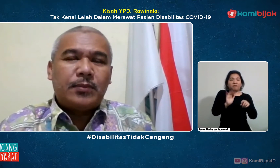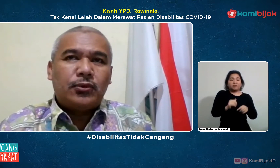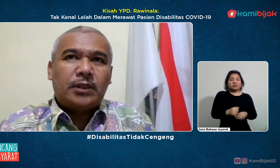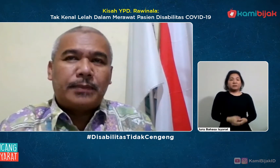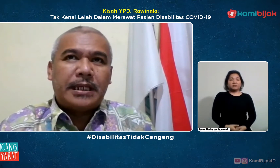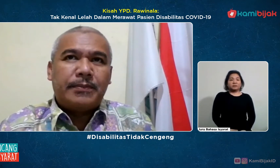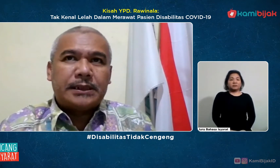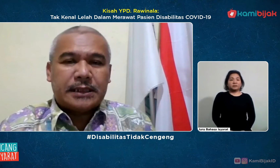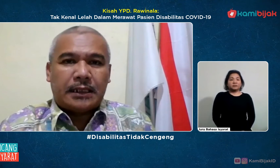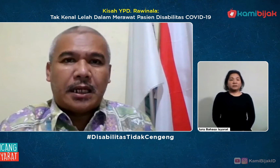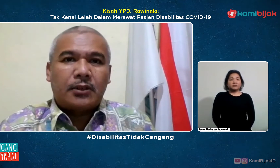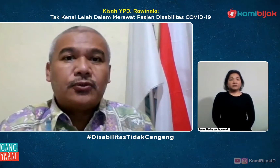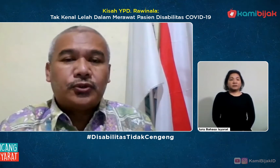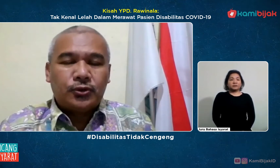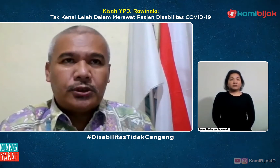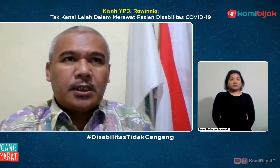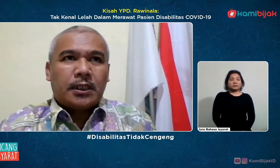Kandani membutuhkan pendamping secara khusus,